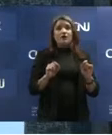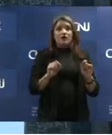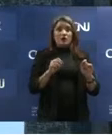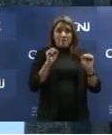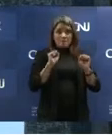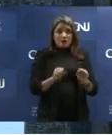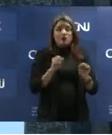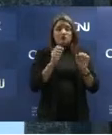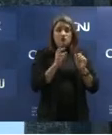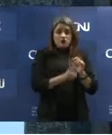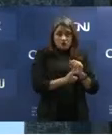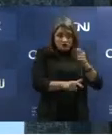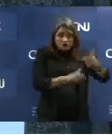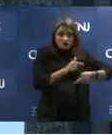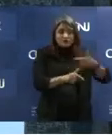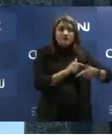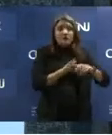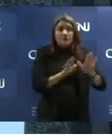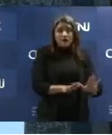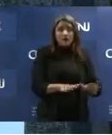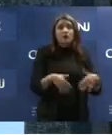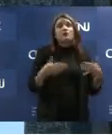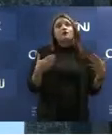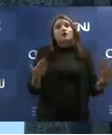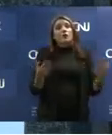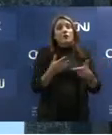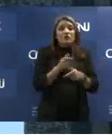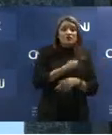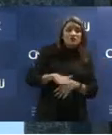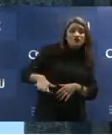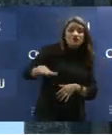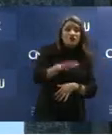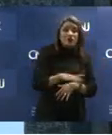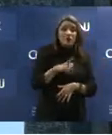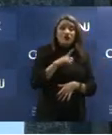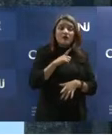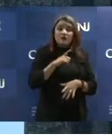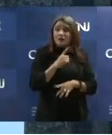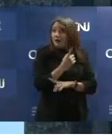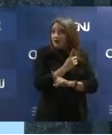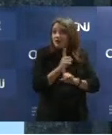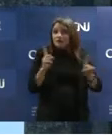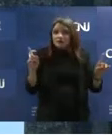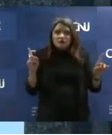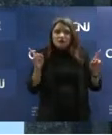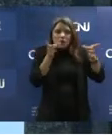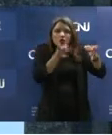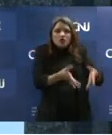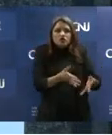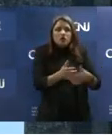É uma tese continente que está contido no afastamento. Então, o resultado do julgamento